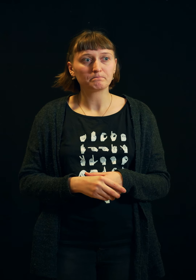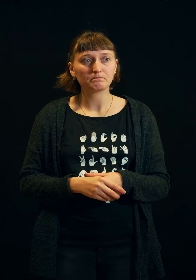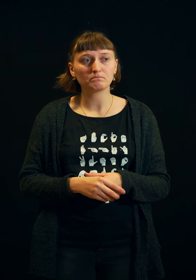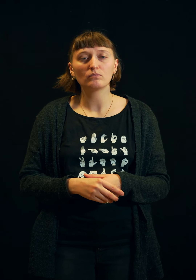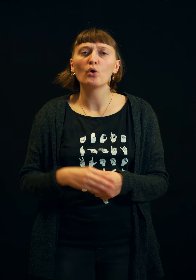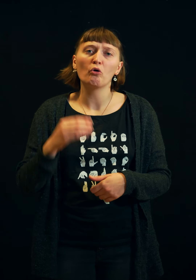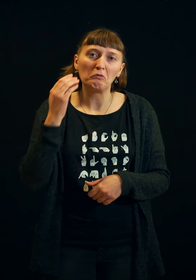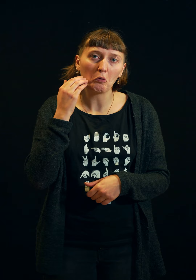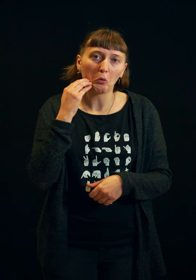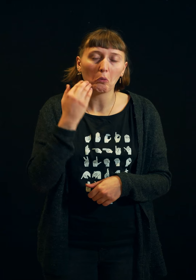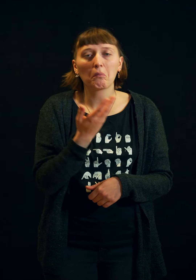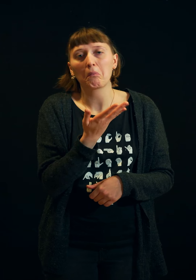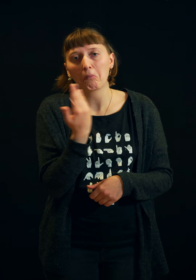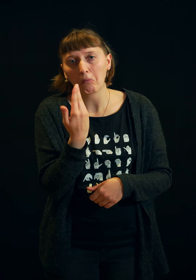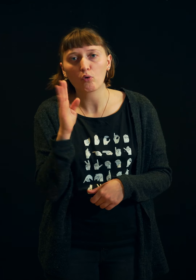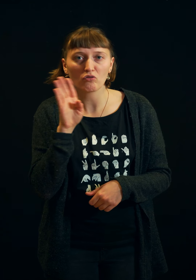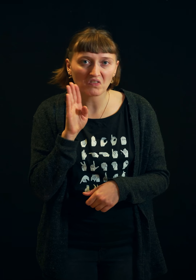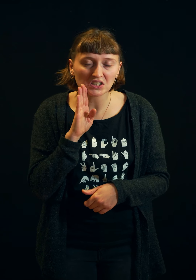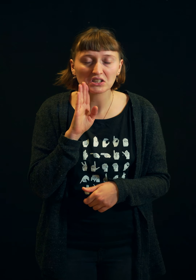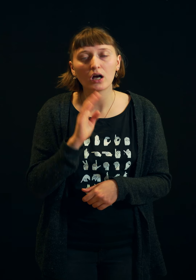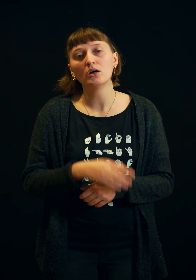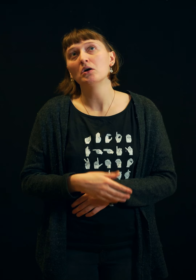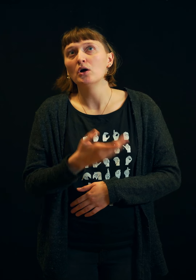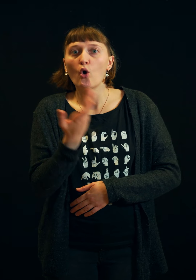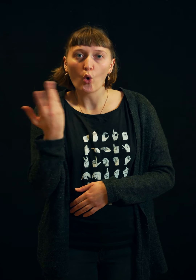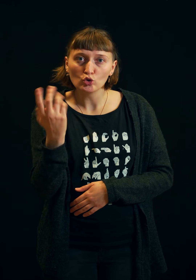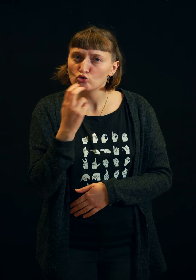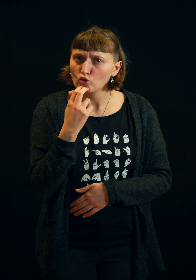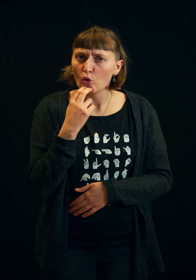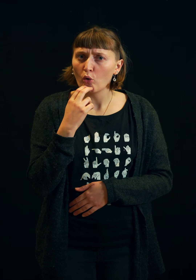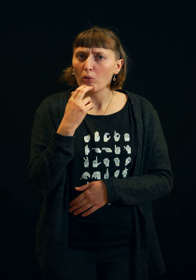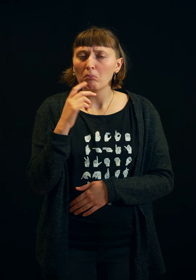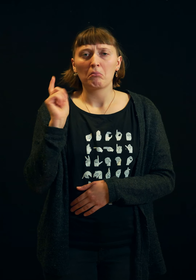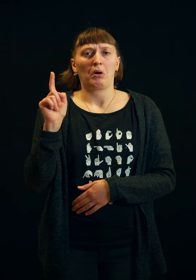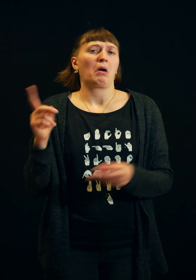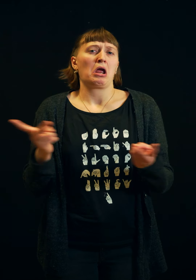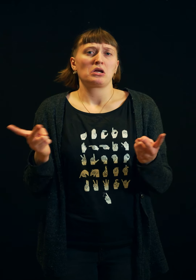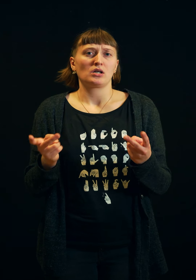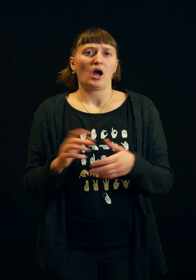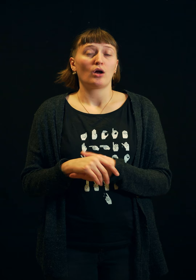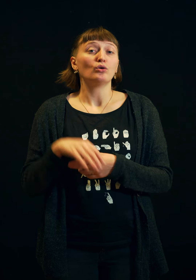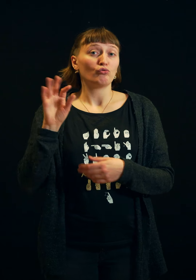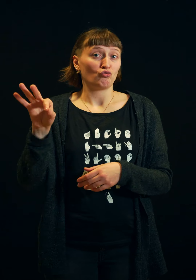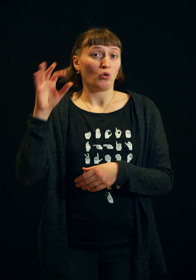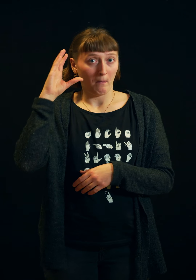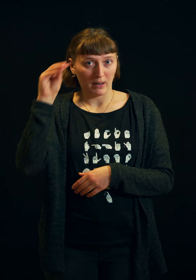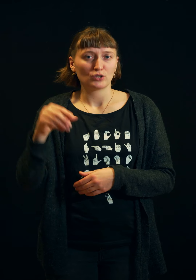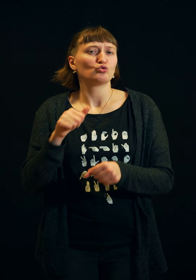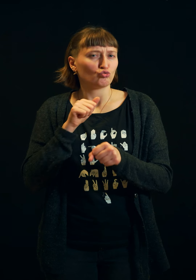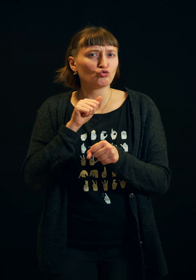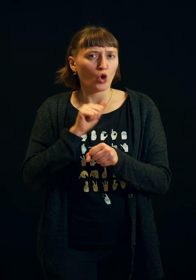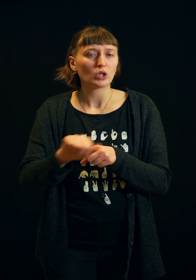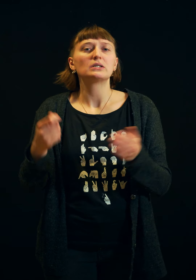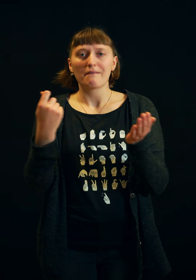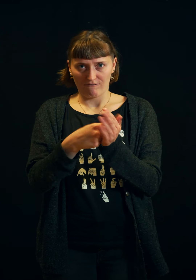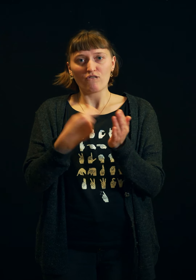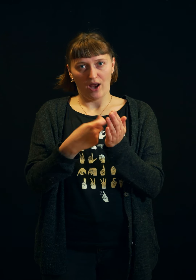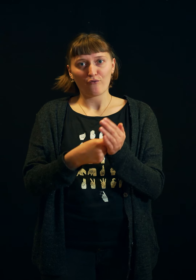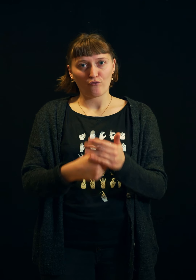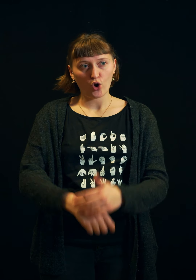Zwar fehlt fließend Wasser und Strom, doch es hatte sich all das gelohnt.